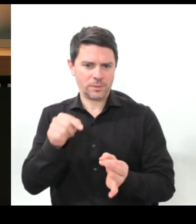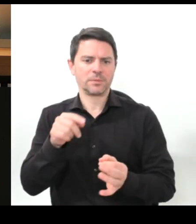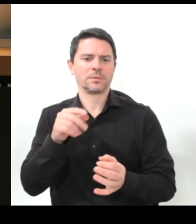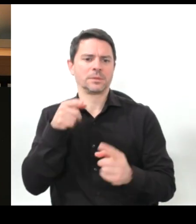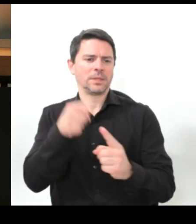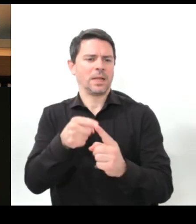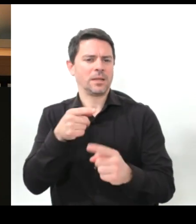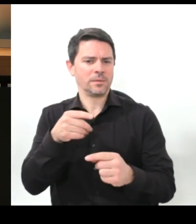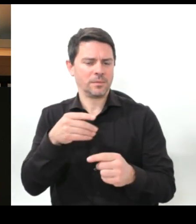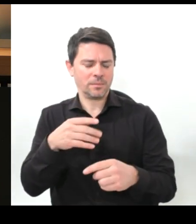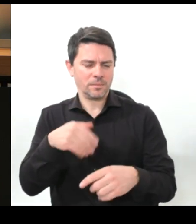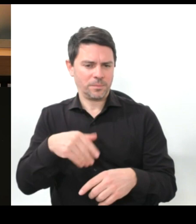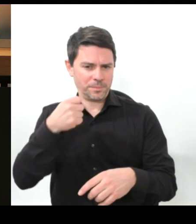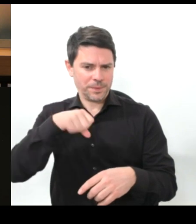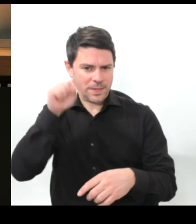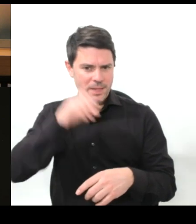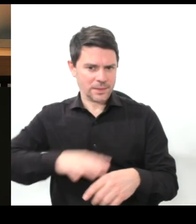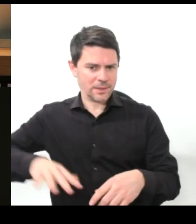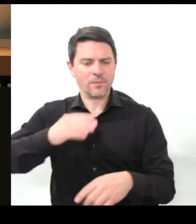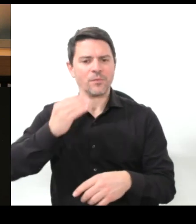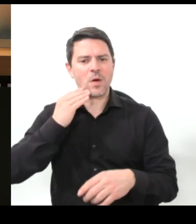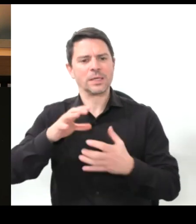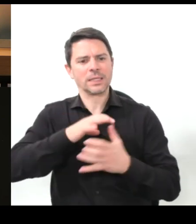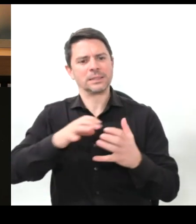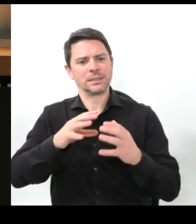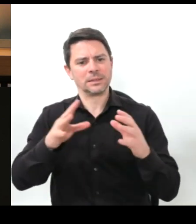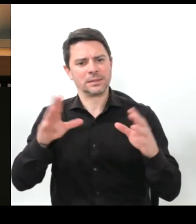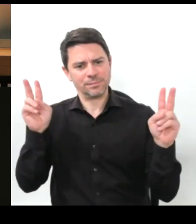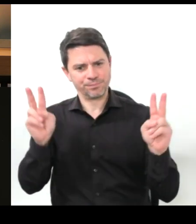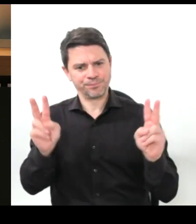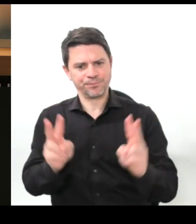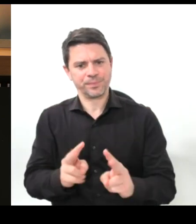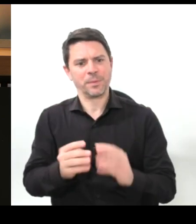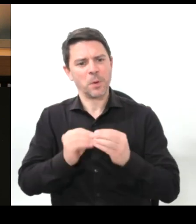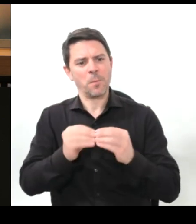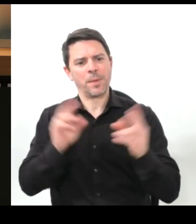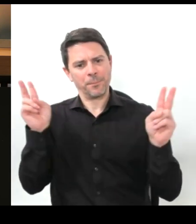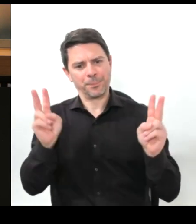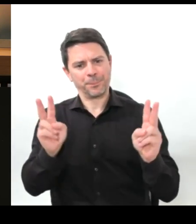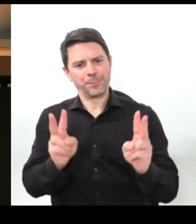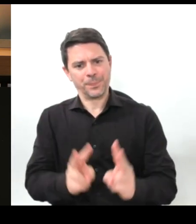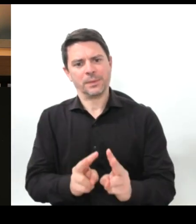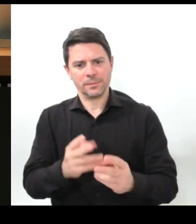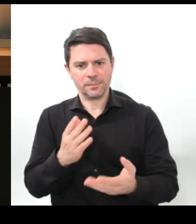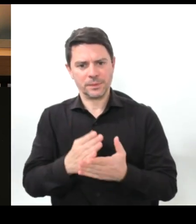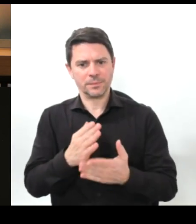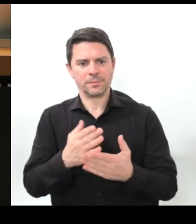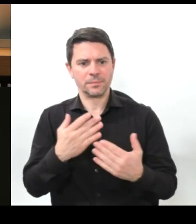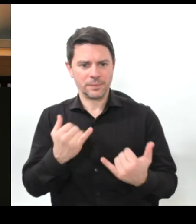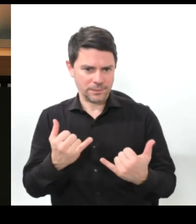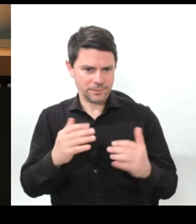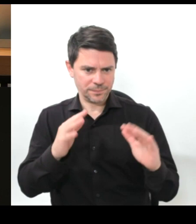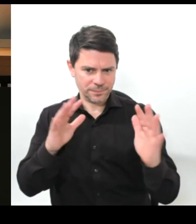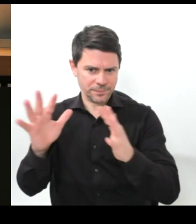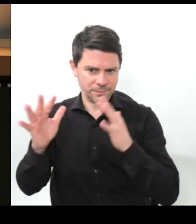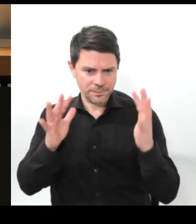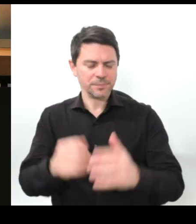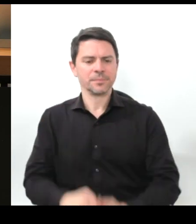mehr. Es sind zwar nicht alle, Frau Meister, aber ich gönne es denen, die es haben, mit dem Problem verhaftet, 200